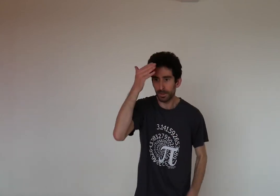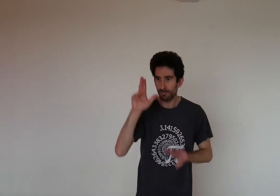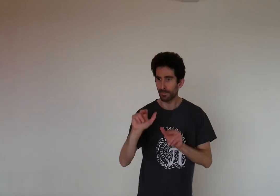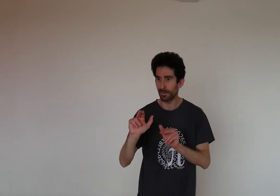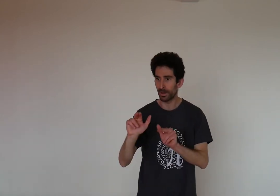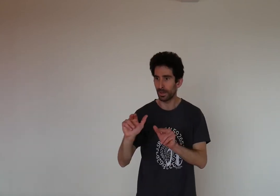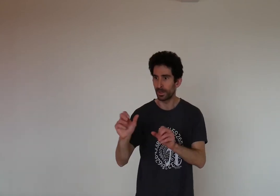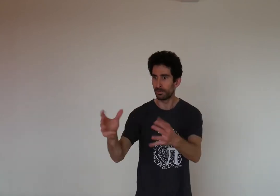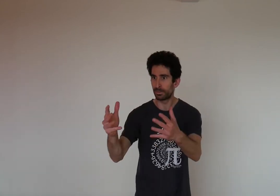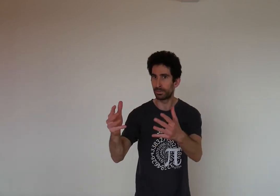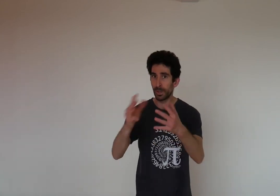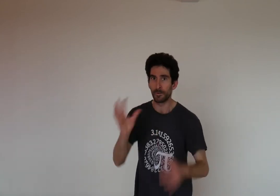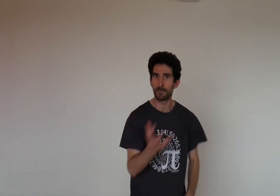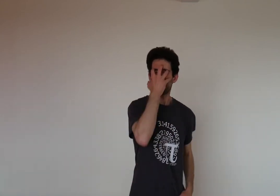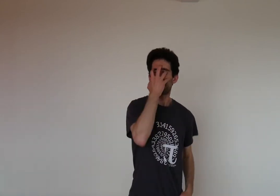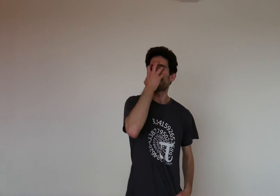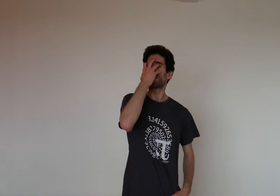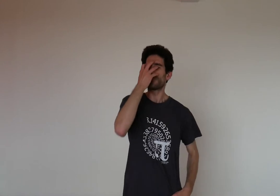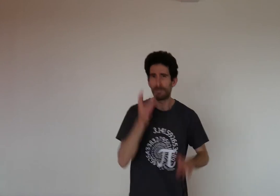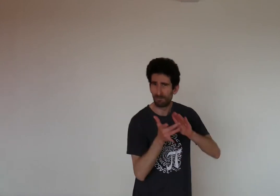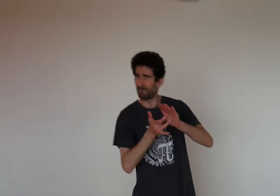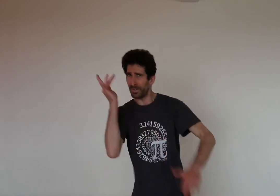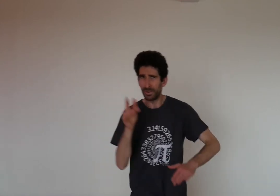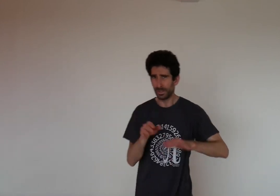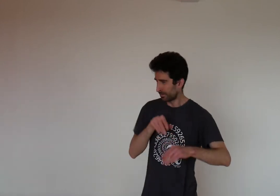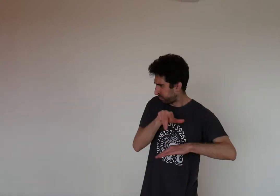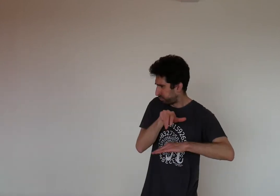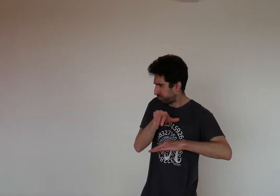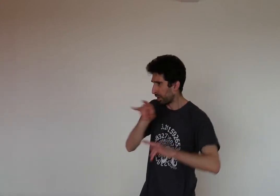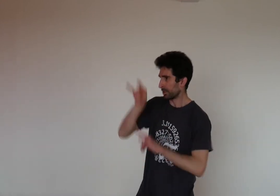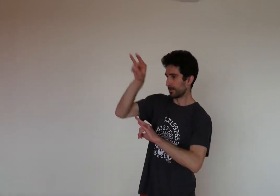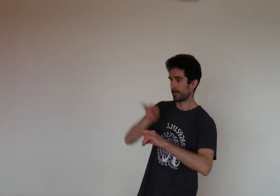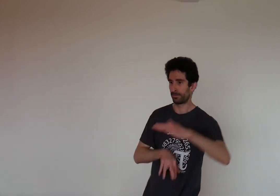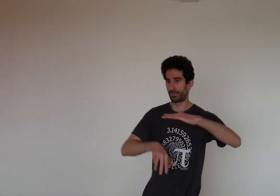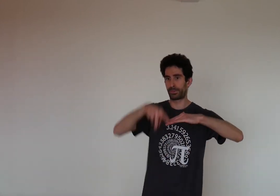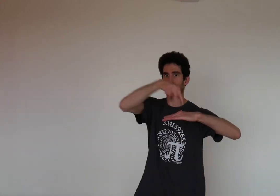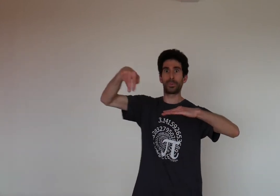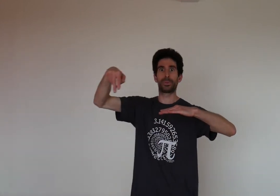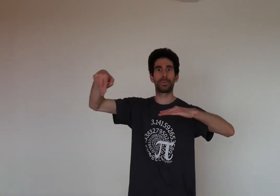Si une fuite est décelée, il faut vite mettre son masque à gaz, fuir et remonter à la surface.